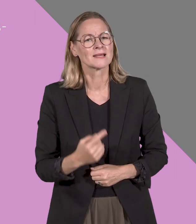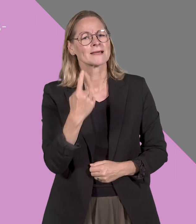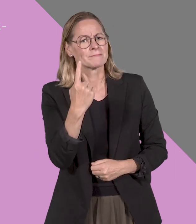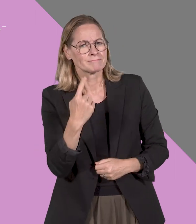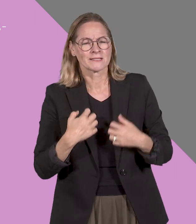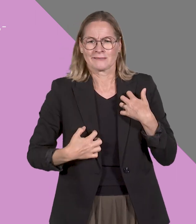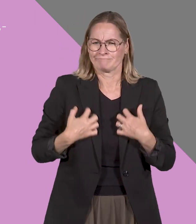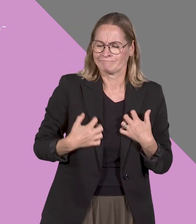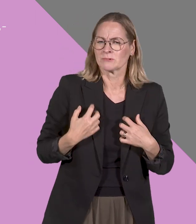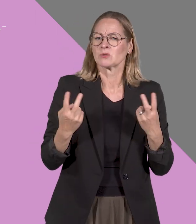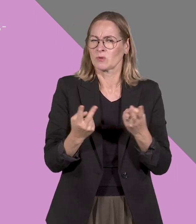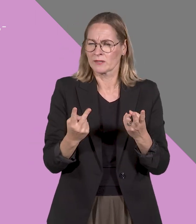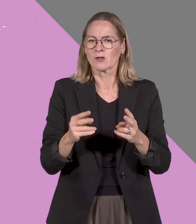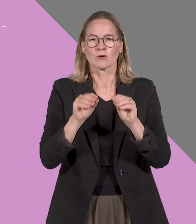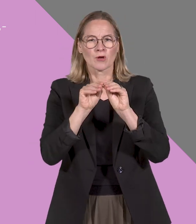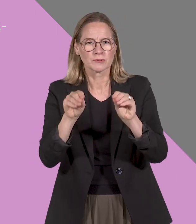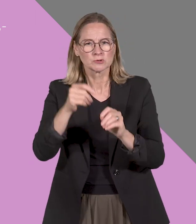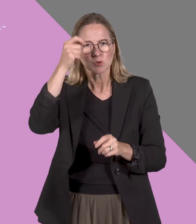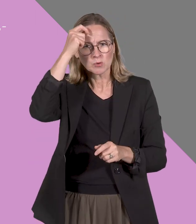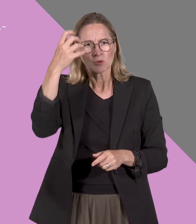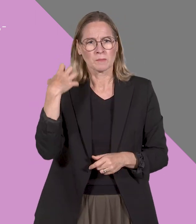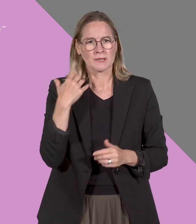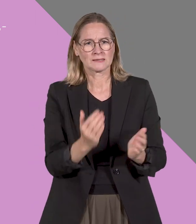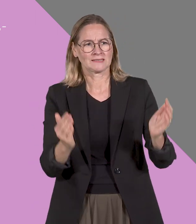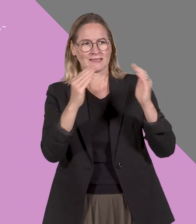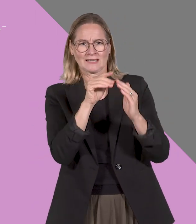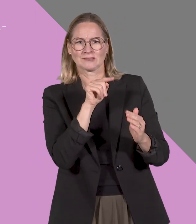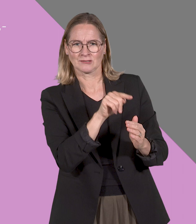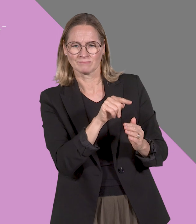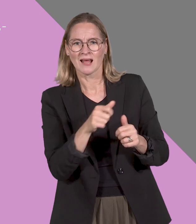Huolta aiheuttaa kuitenkin opetus- ja kulttuuriministeriön -